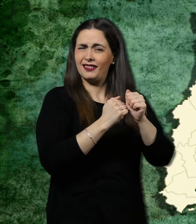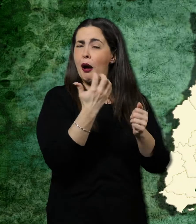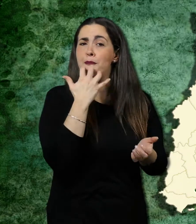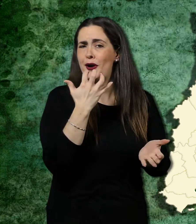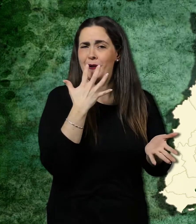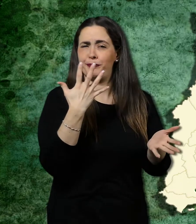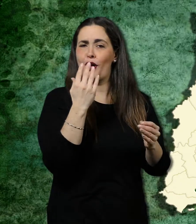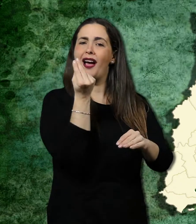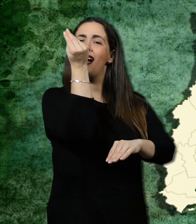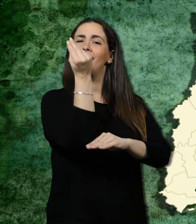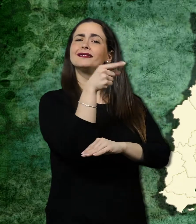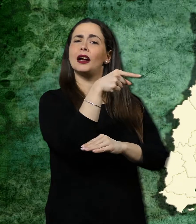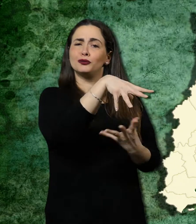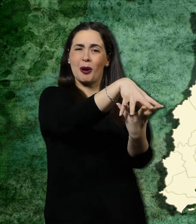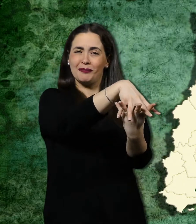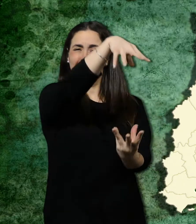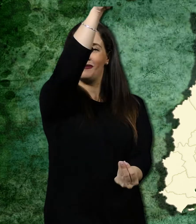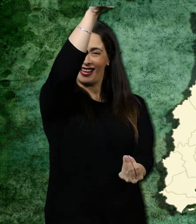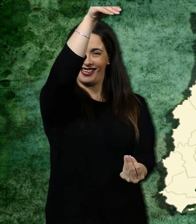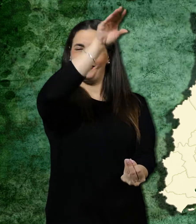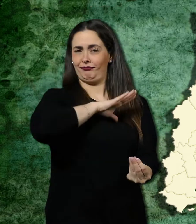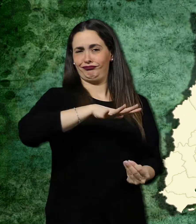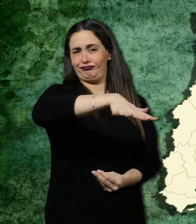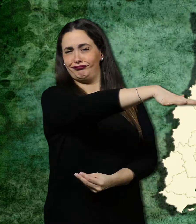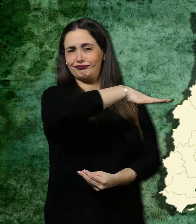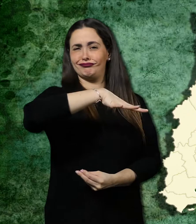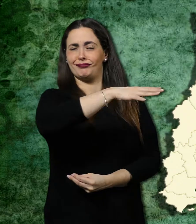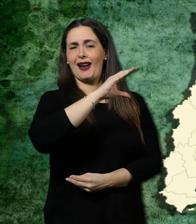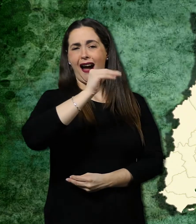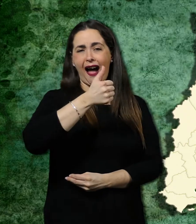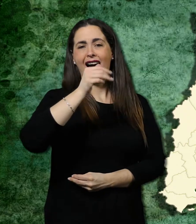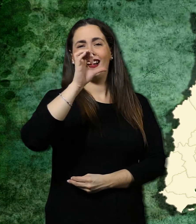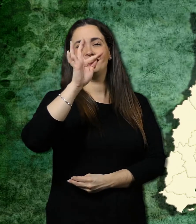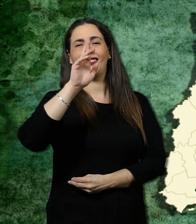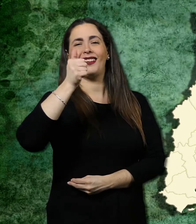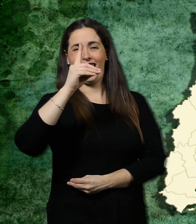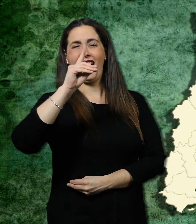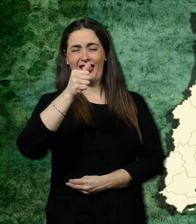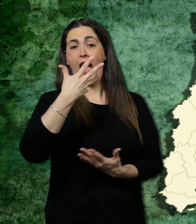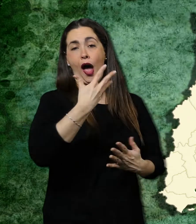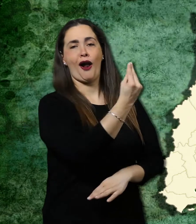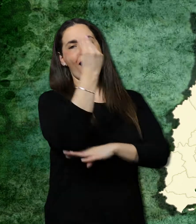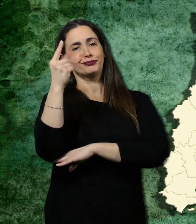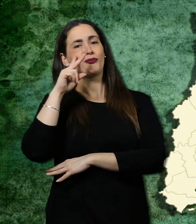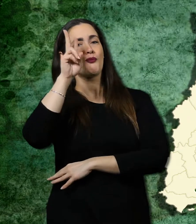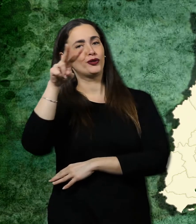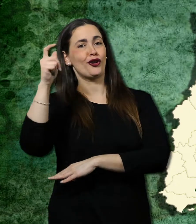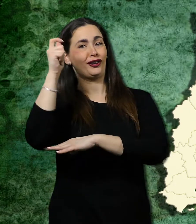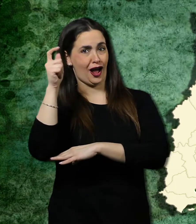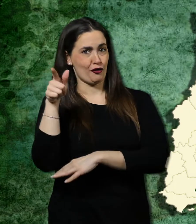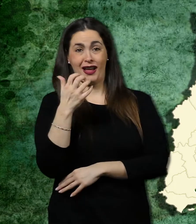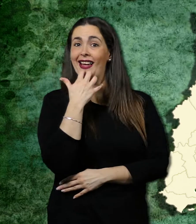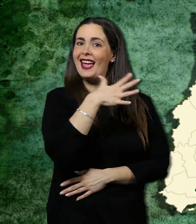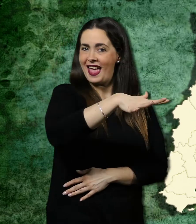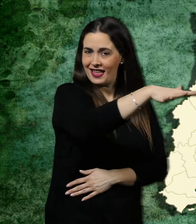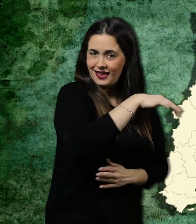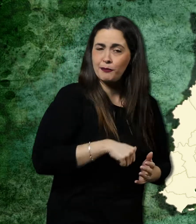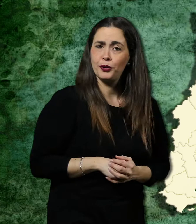com l'estàtua-menhir del jaciment de ca l'Estrada (exposada al museu de Granollers).